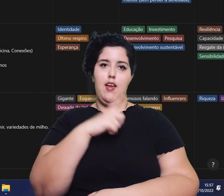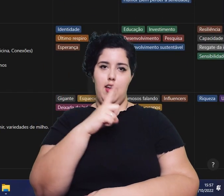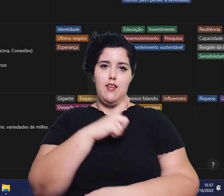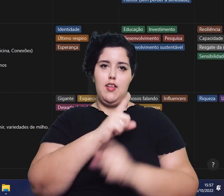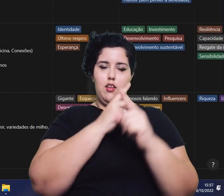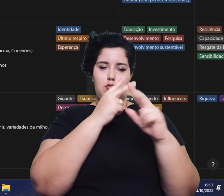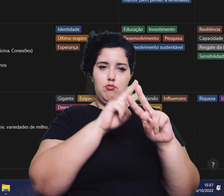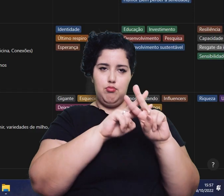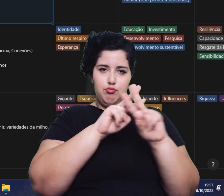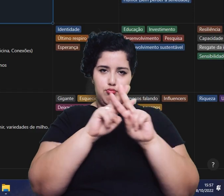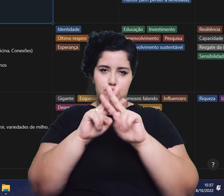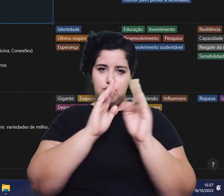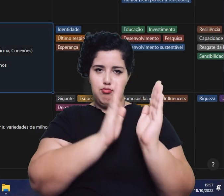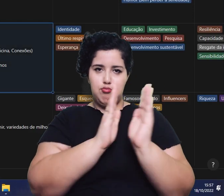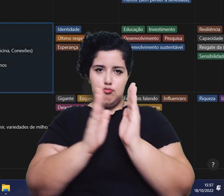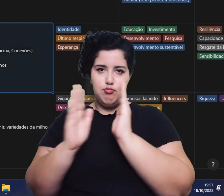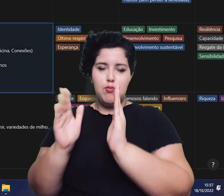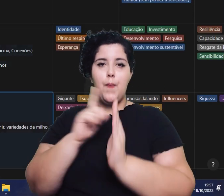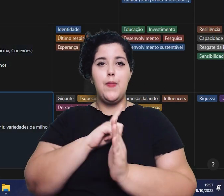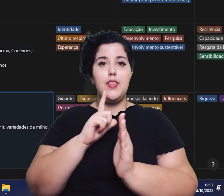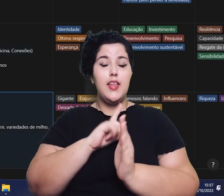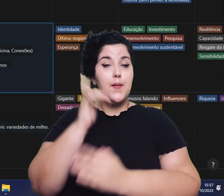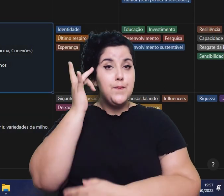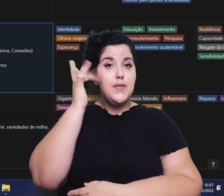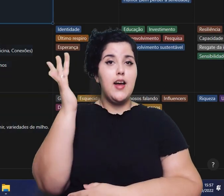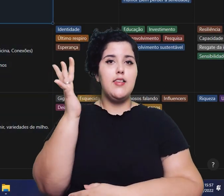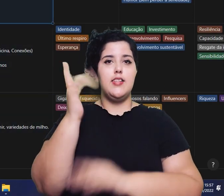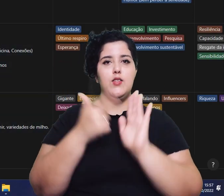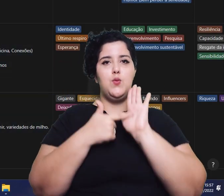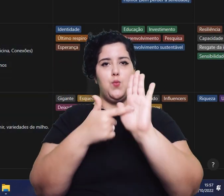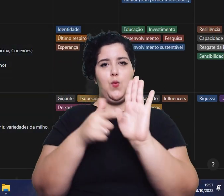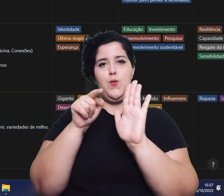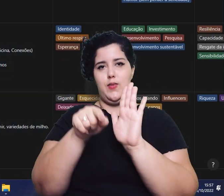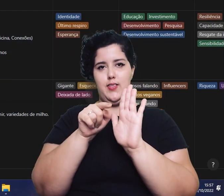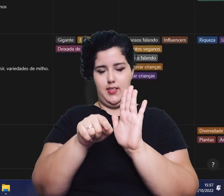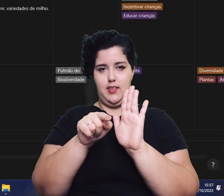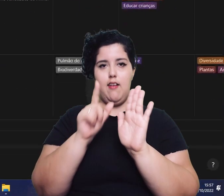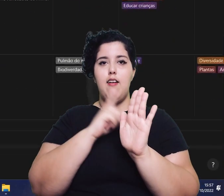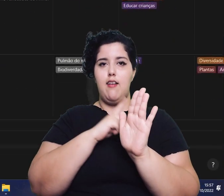a lado, mesmo aqui, por exemplo, aqui que eu não coloquei como tags é muito mais fácil pra mim ver lado a lado